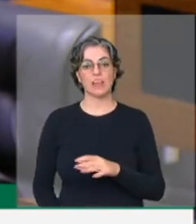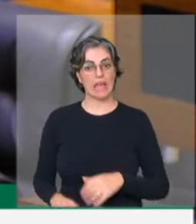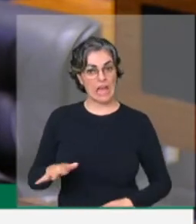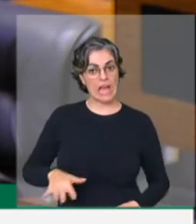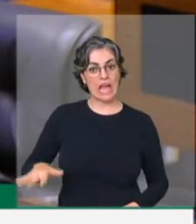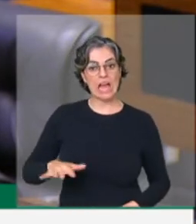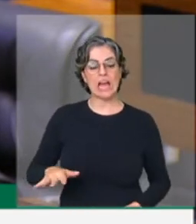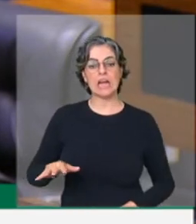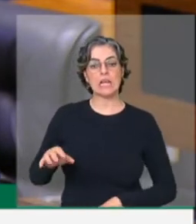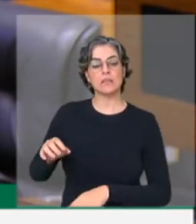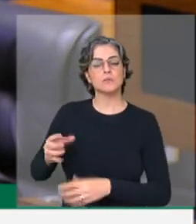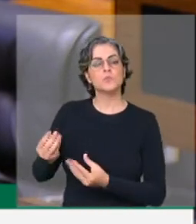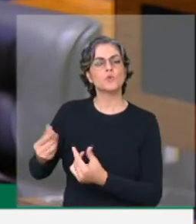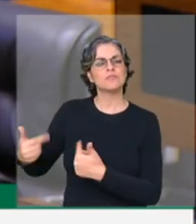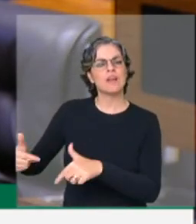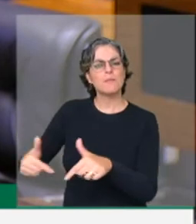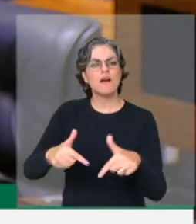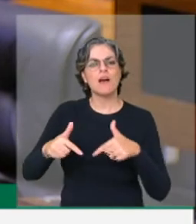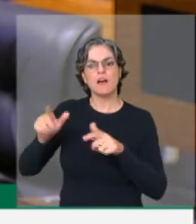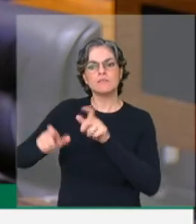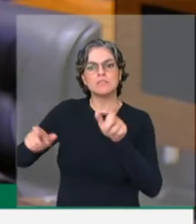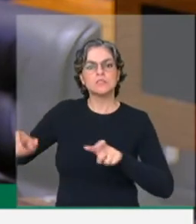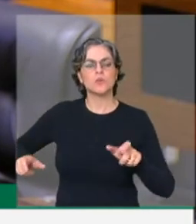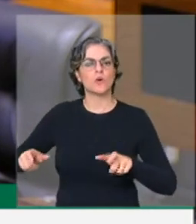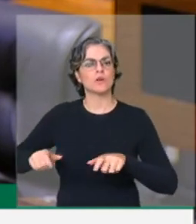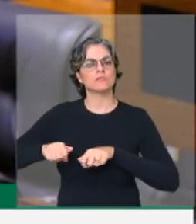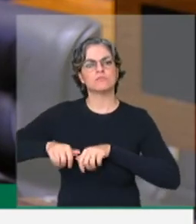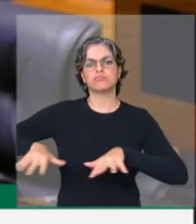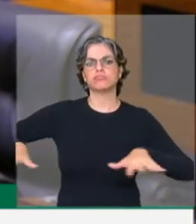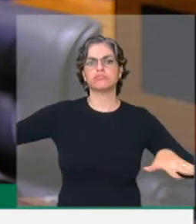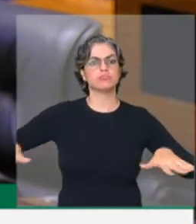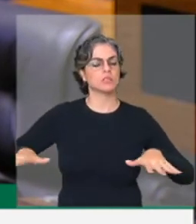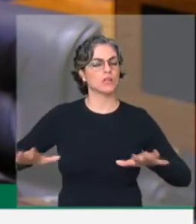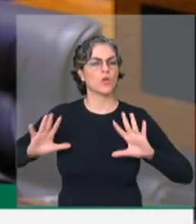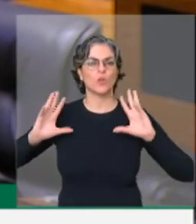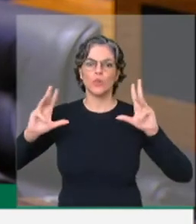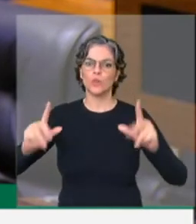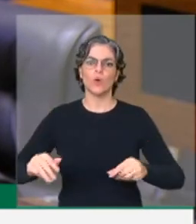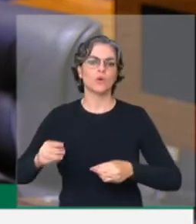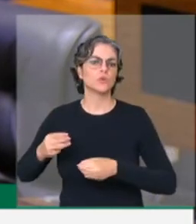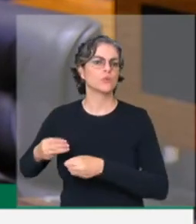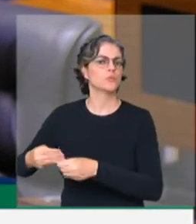DÚVIDA NENHUMA É UM SETOR QUE TEM UMA GERAÇÃO DE EMPREGO MUITO GRANDE UMA CARRO LAIRD ENORME, ESTÁ PRESENTE EM TODOS OS MUNICÍPIOS DO NOSSO PAÍS. MOVIMENTA